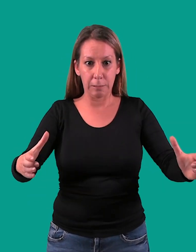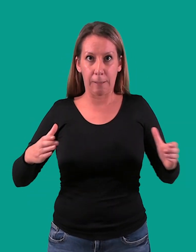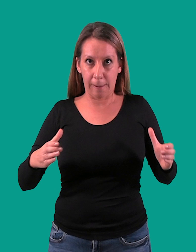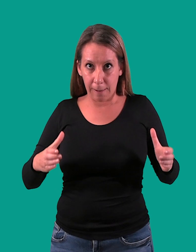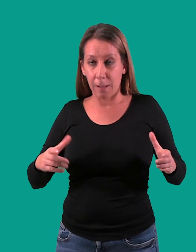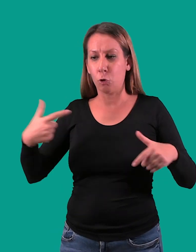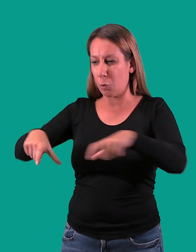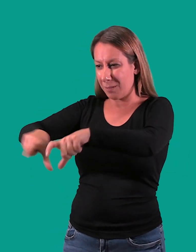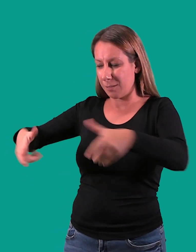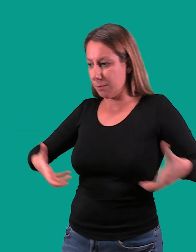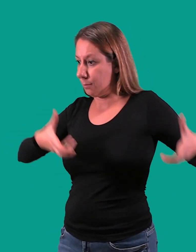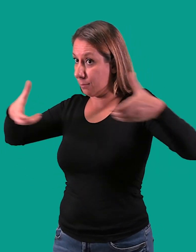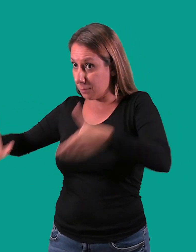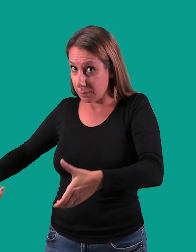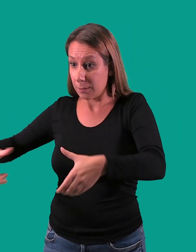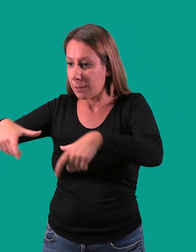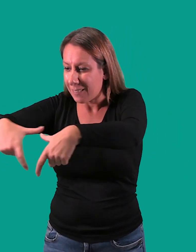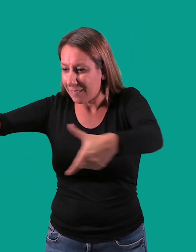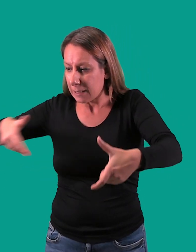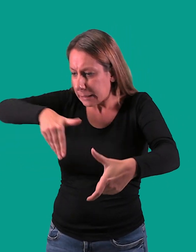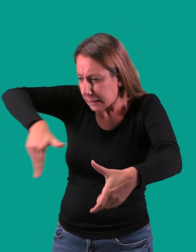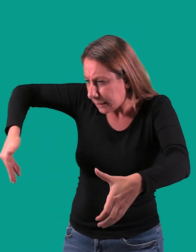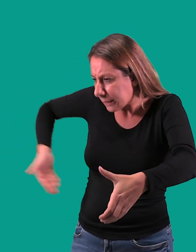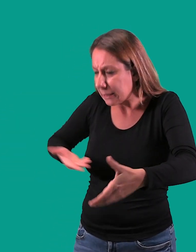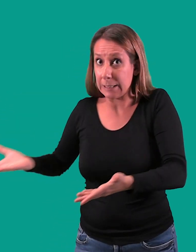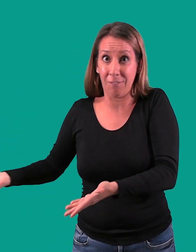poi esegue l'equilibratura e infine rimette lo pneumatico sull'auto.